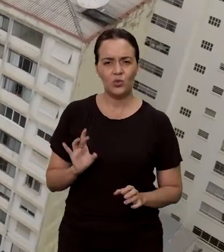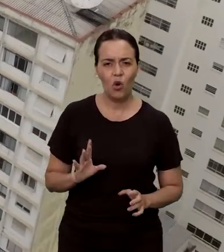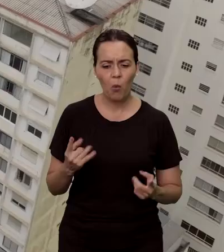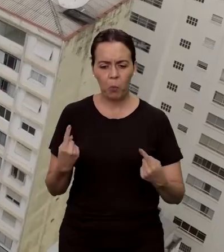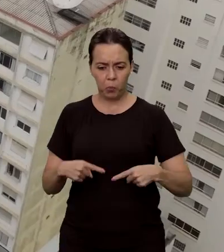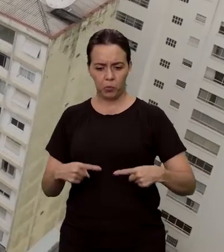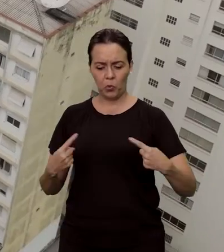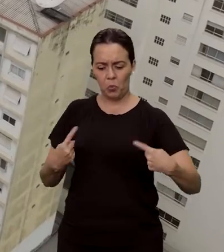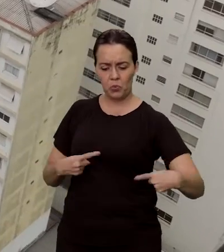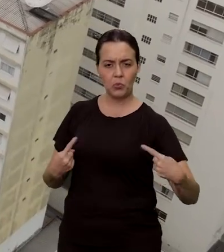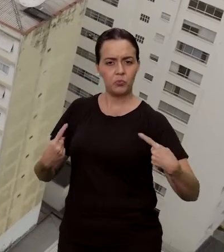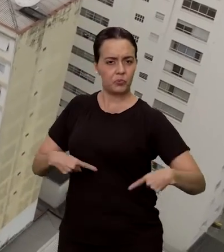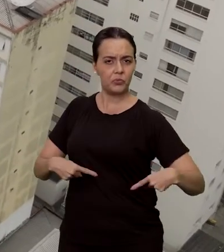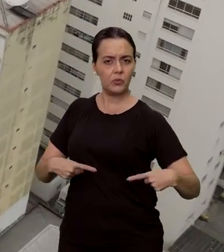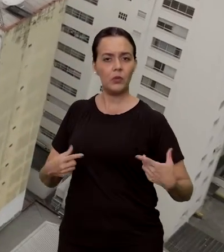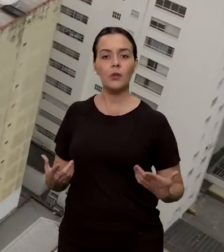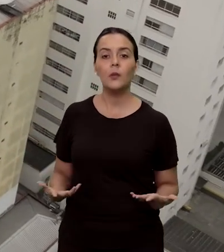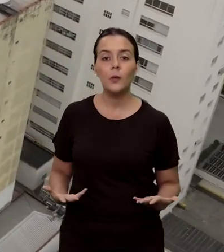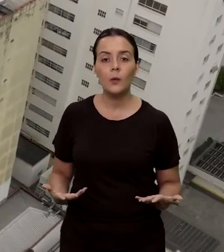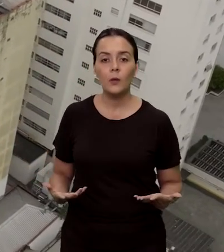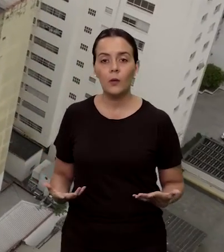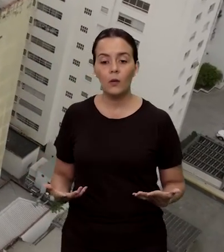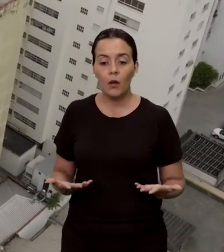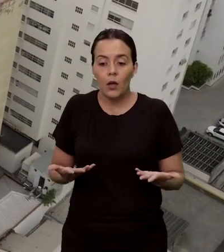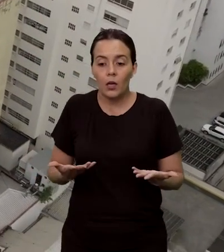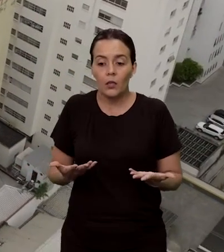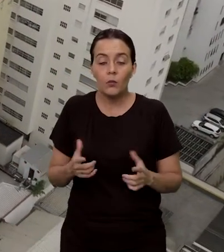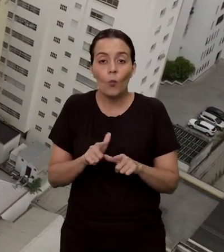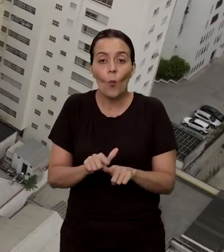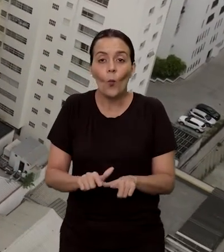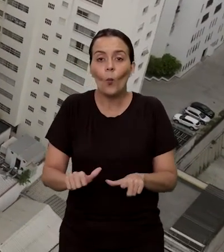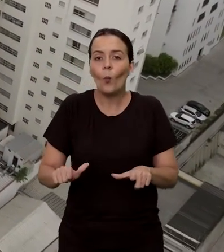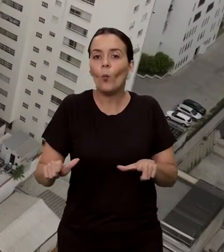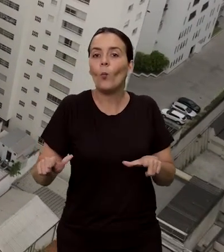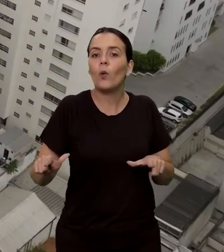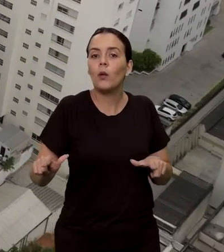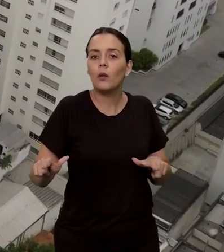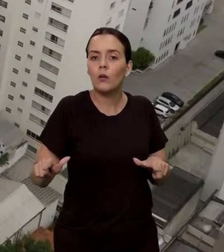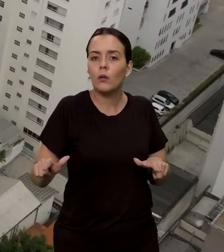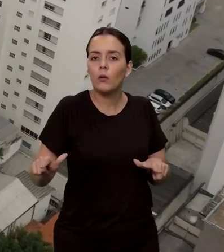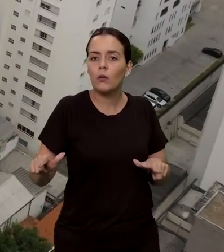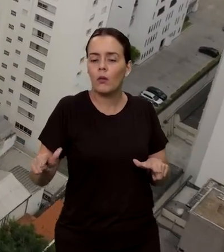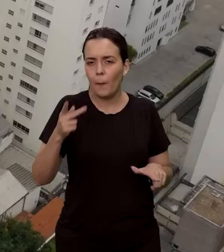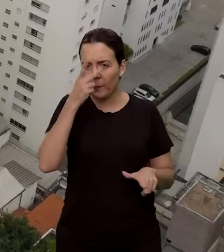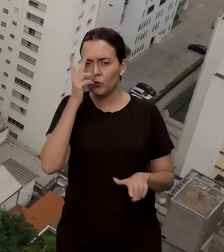Porque a gente se opõe ao racismo, fica a um espaço vazio. O que fazemos com esse espaço vazio?